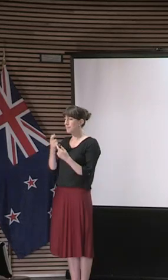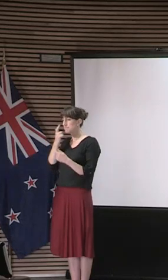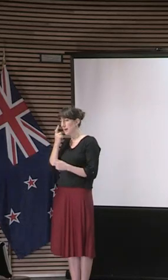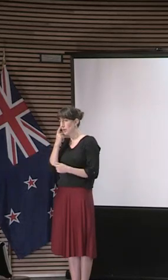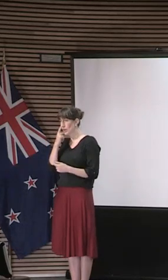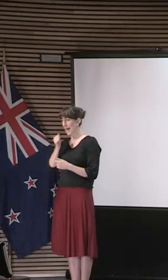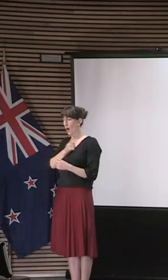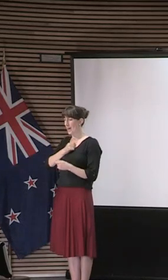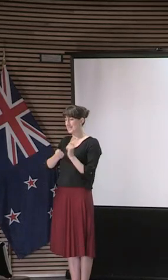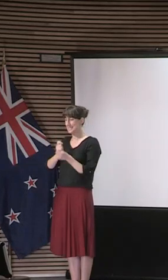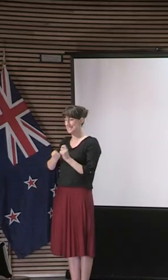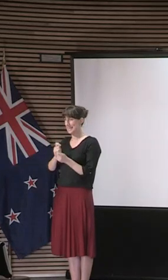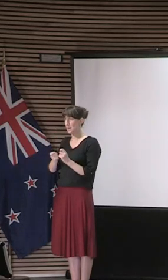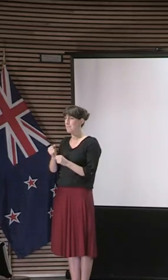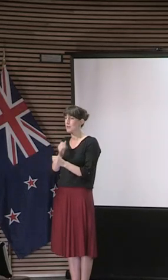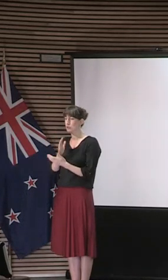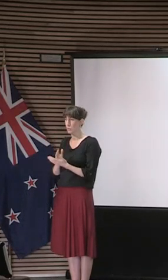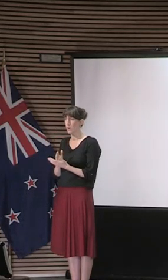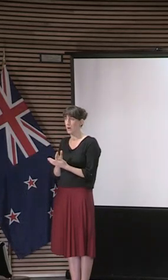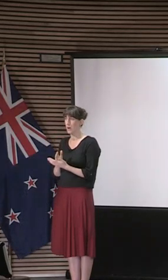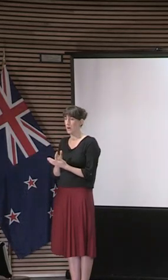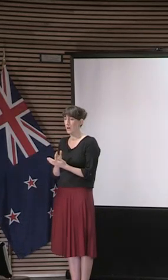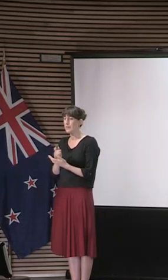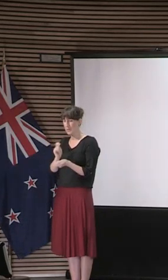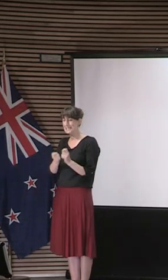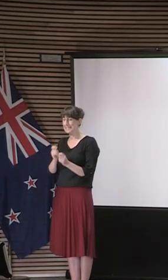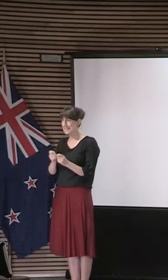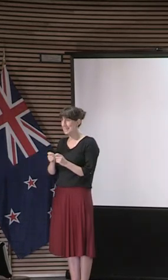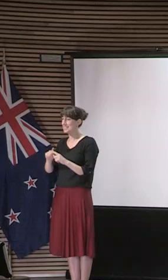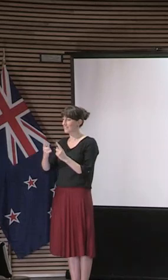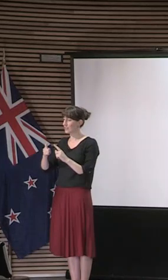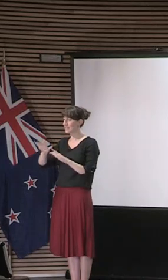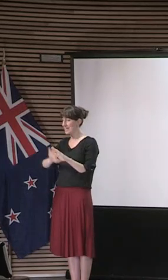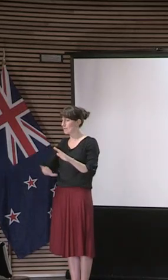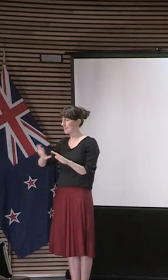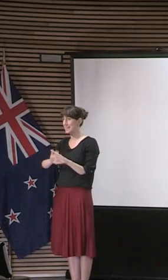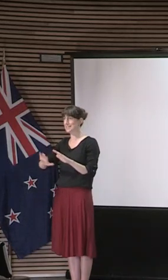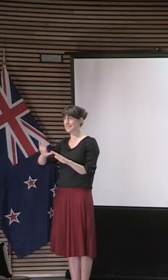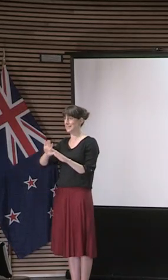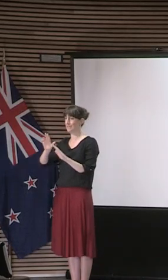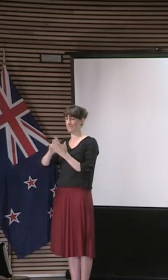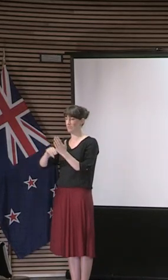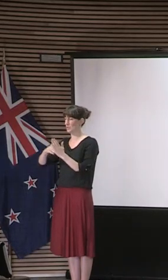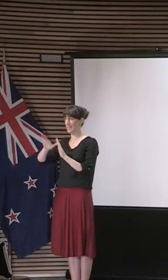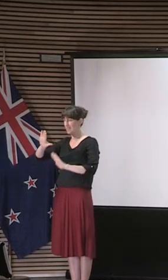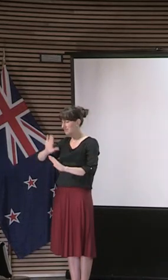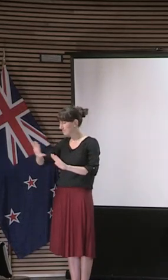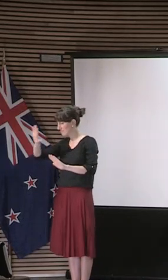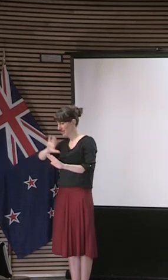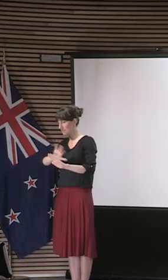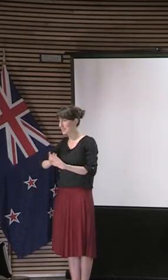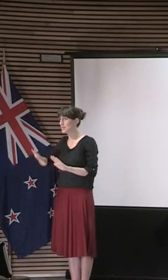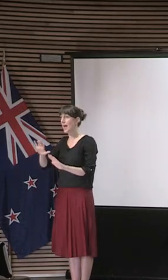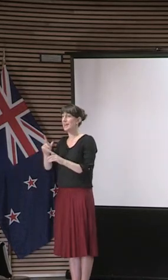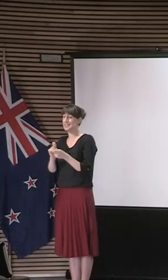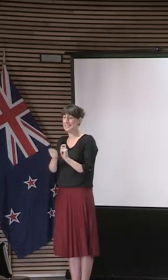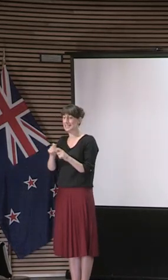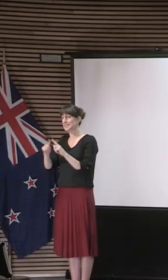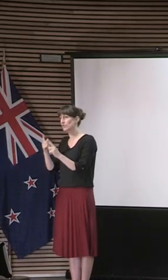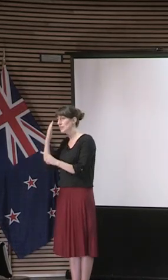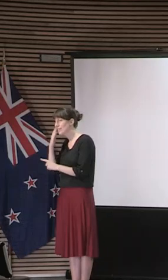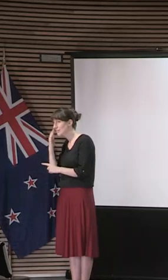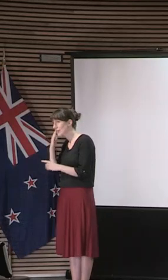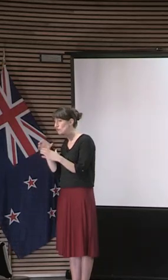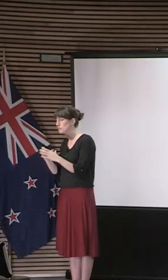tirotiro me te neke haere ki te